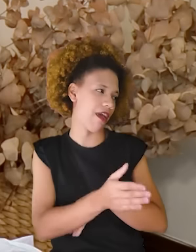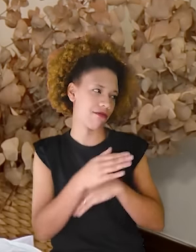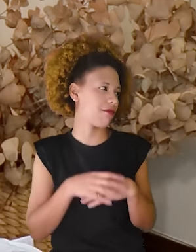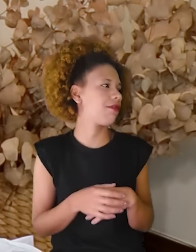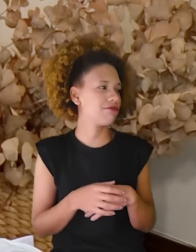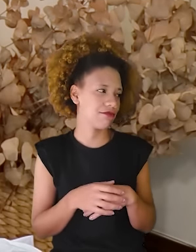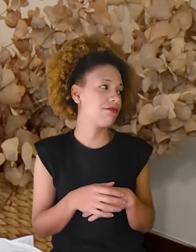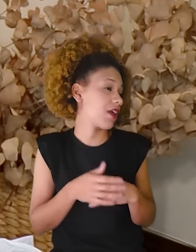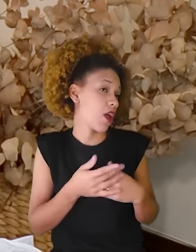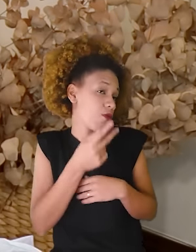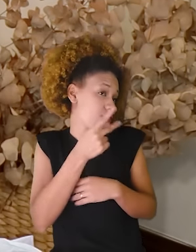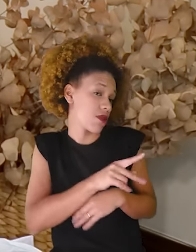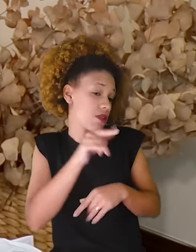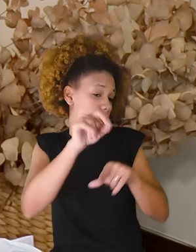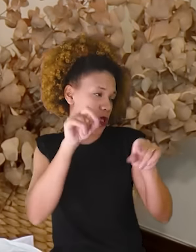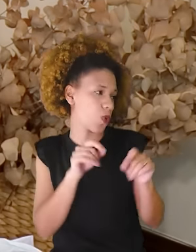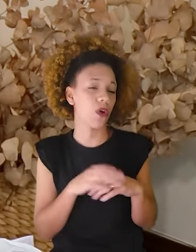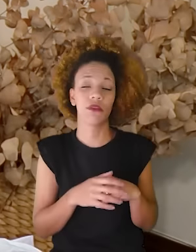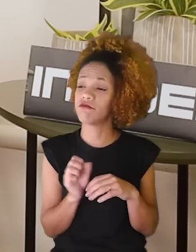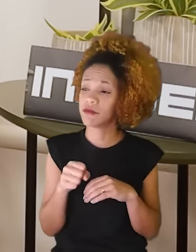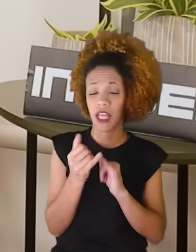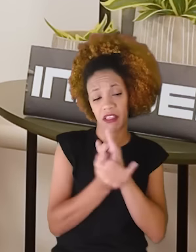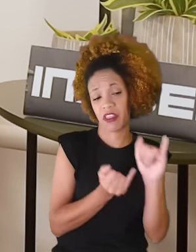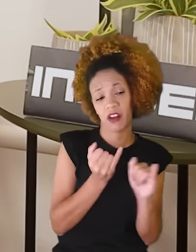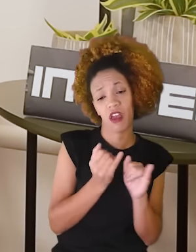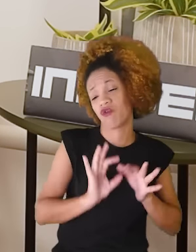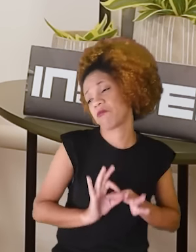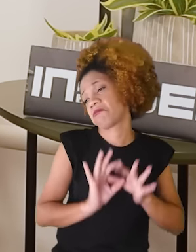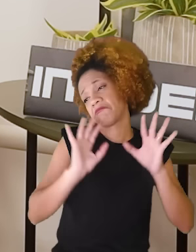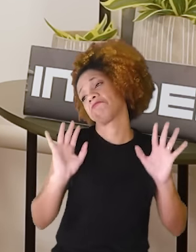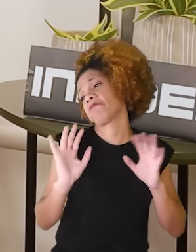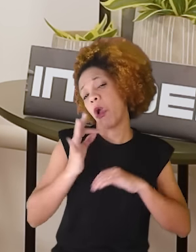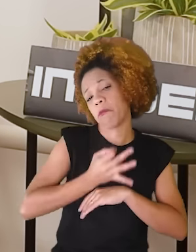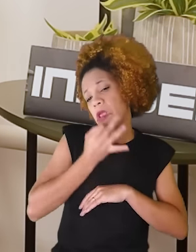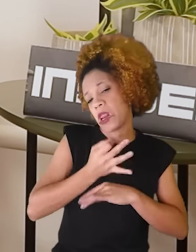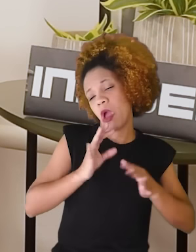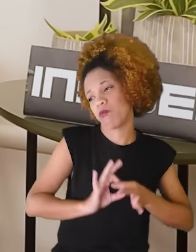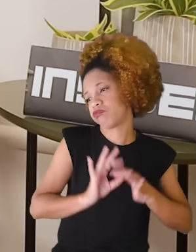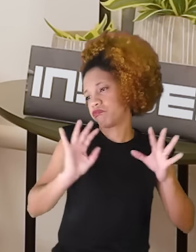né cara você fala pro teu público na internet eu faço o que eu quiser Falo o que eu quiser vê